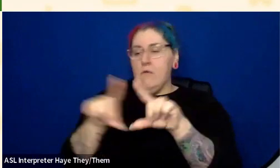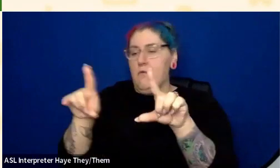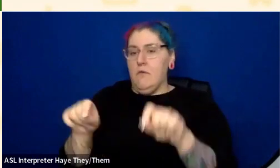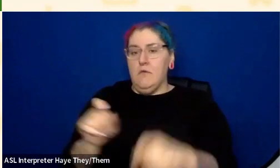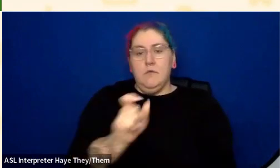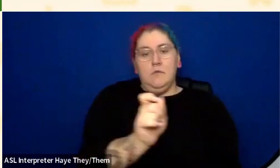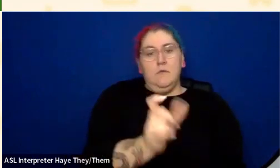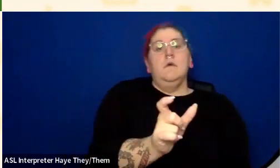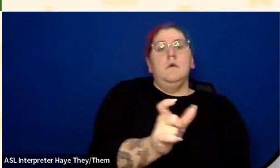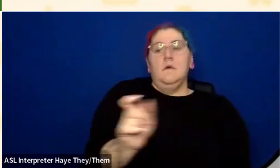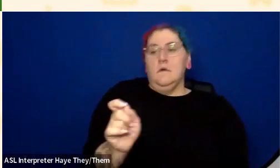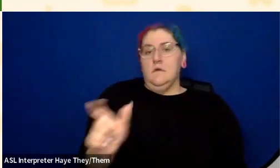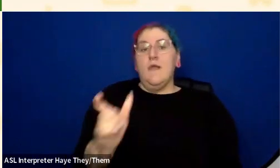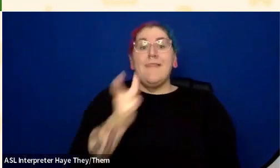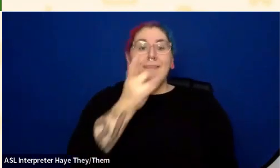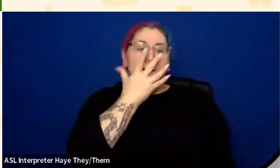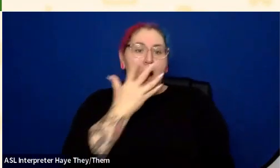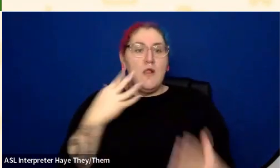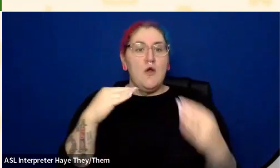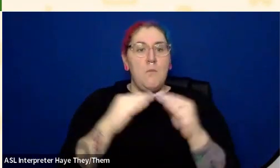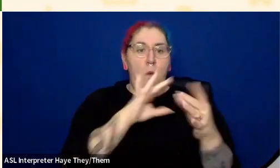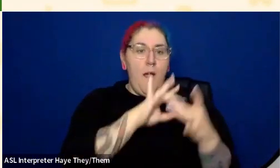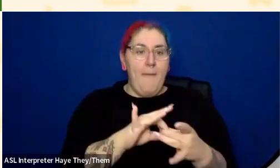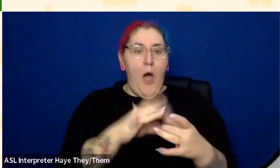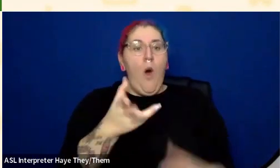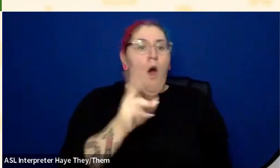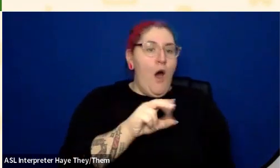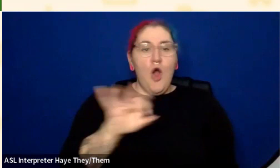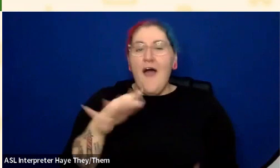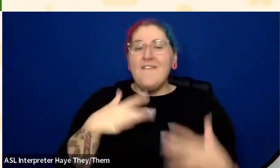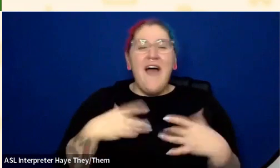Personalmente, odio esta opción porque nunca puedo decidir cuáles son correctas o incorrectas.